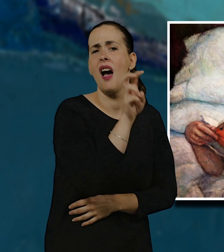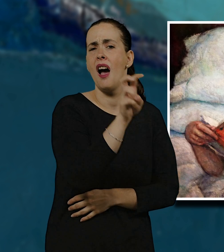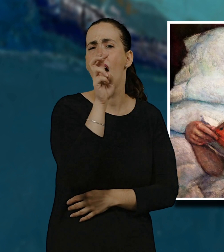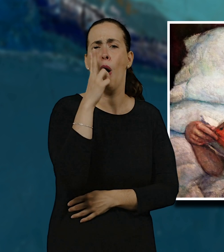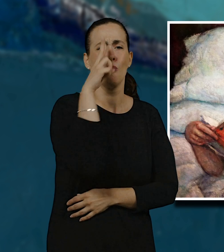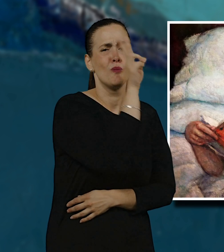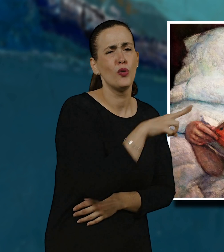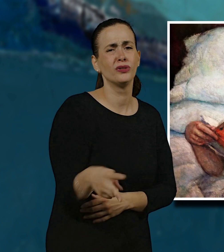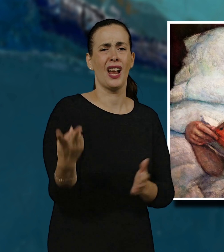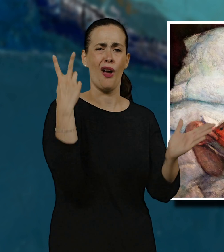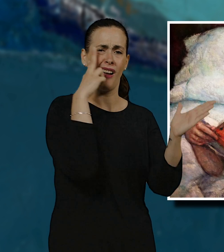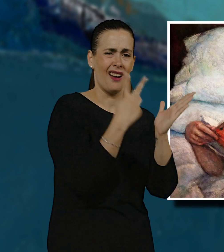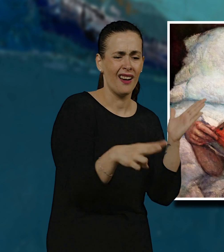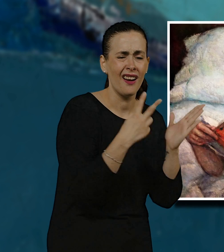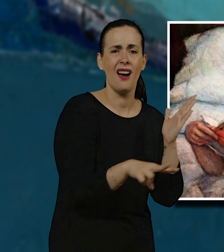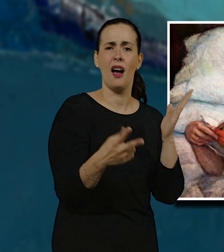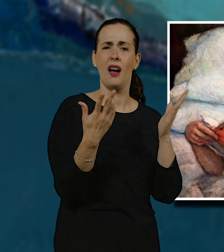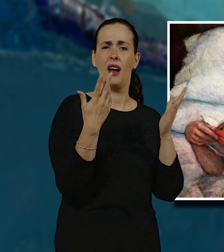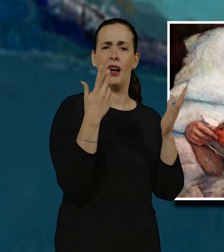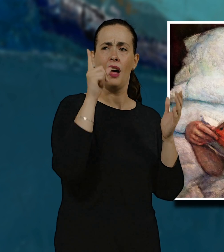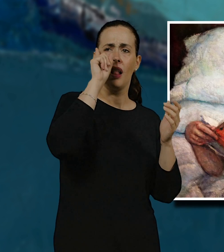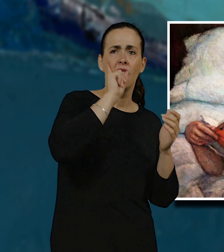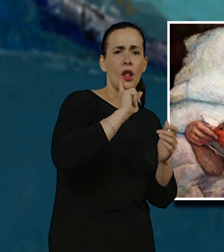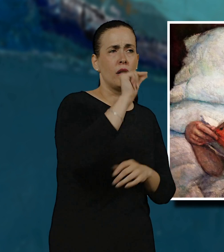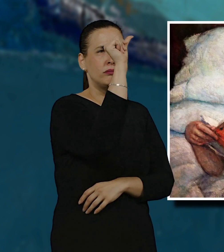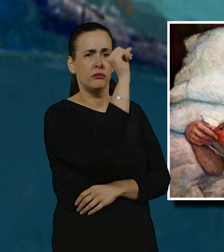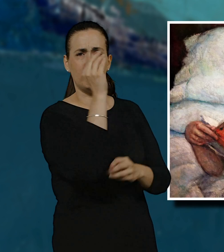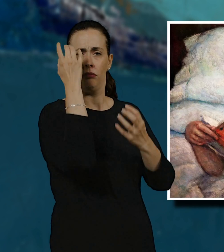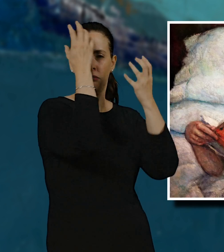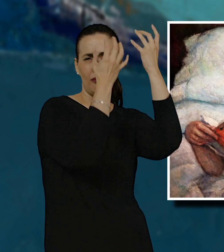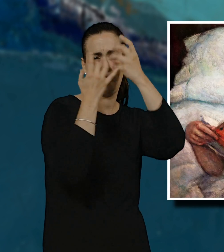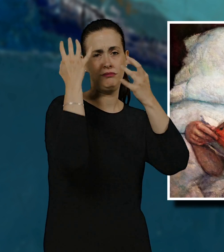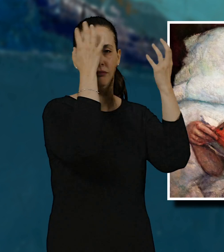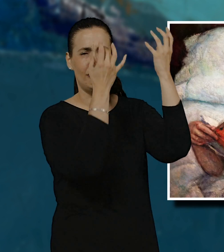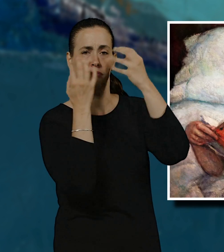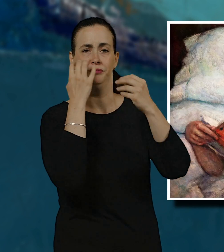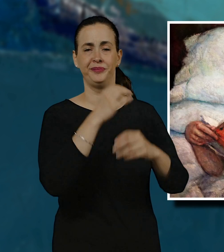visites a museus, lectures i contemplacions.